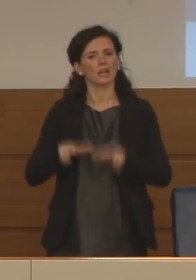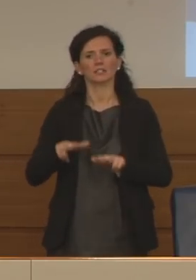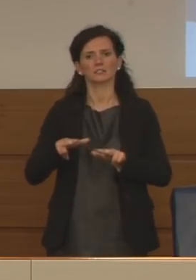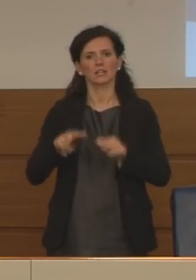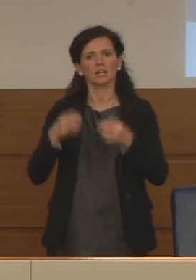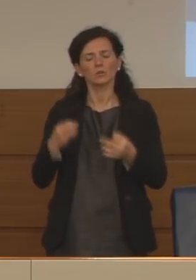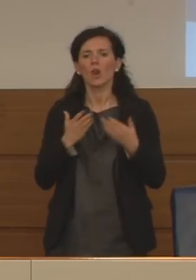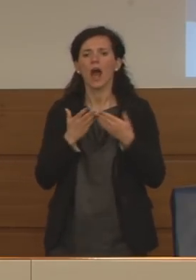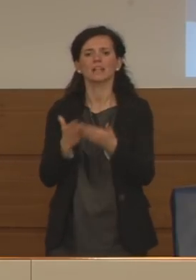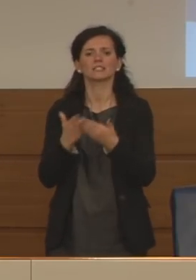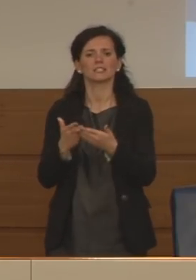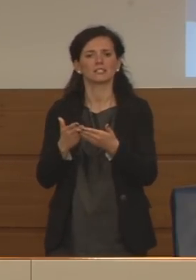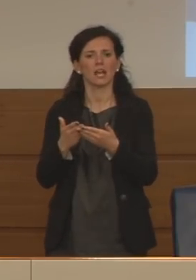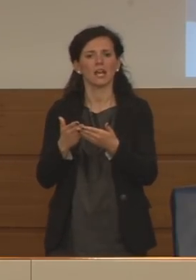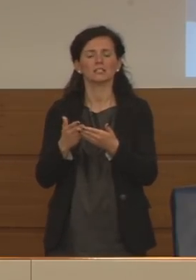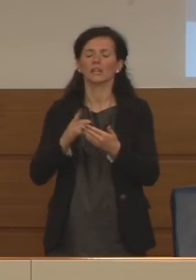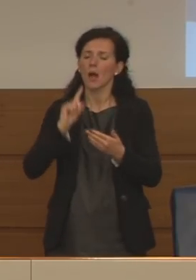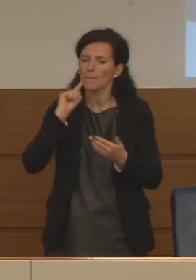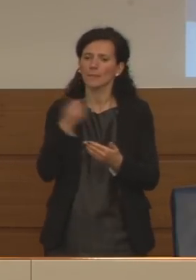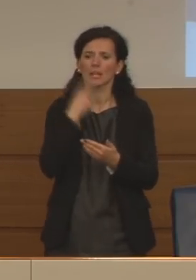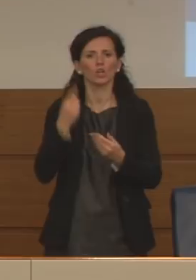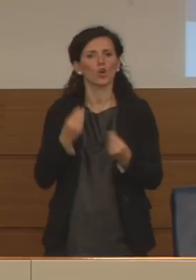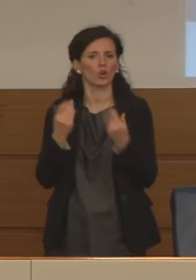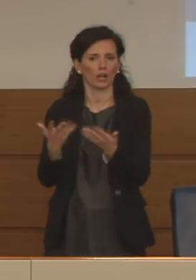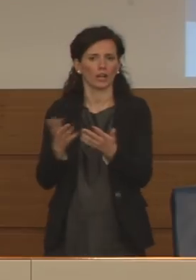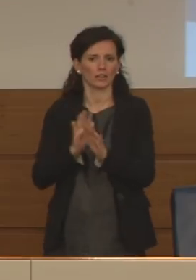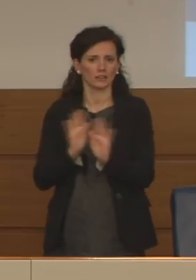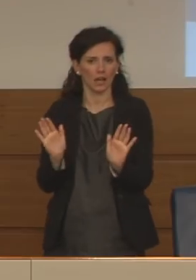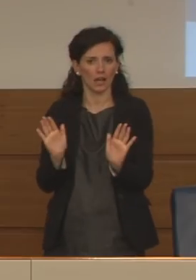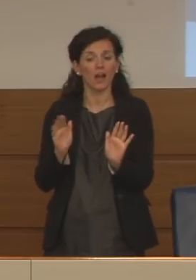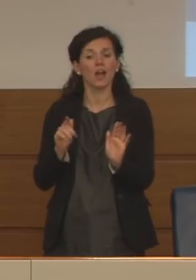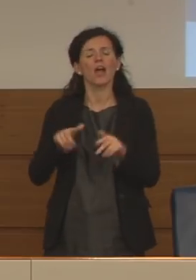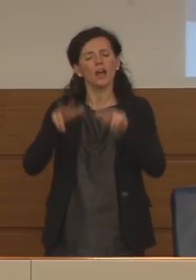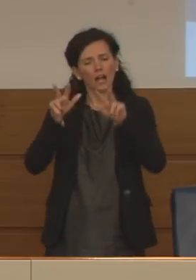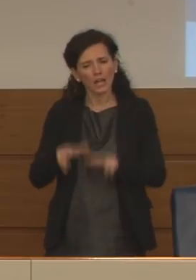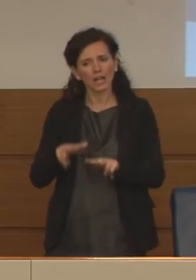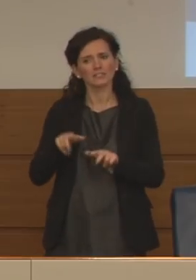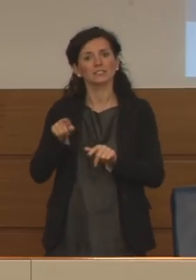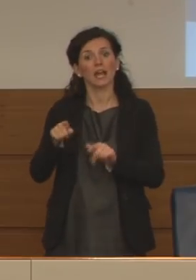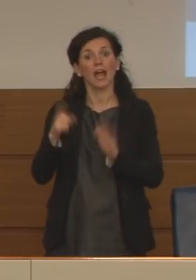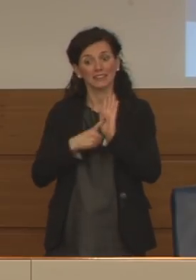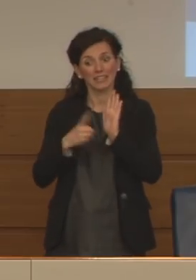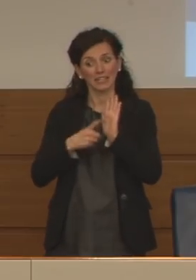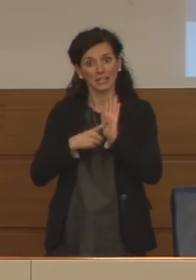assistiti nel miglior modo possibile, con la garanzia che quel diritto